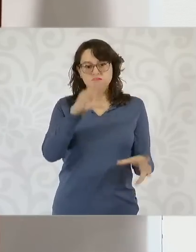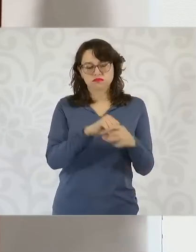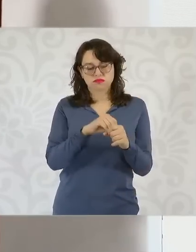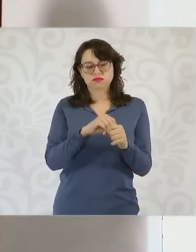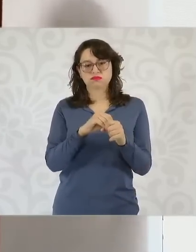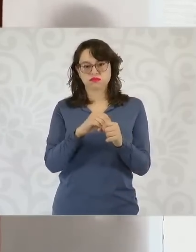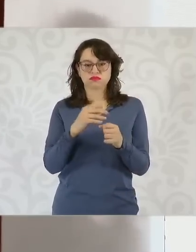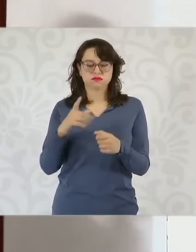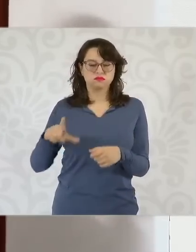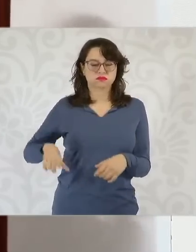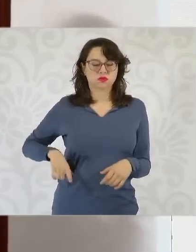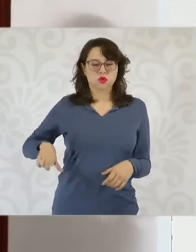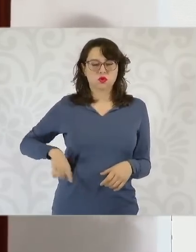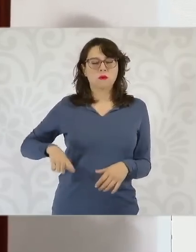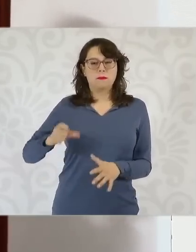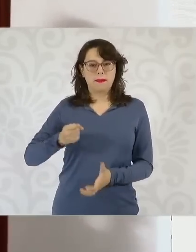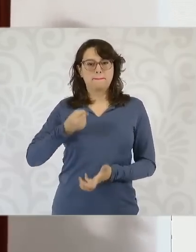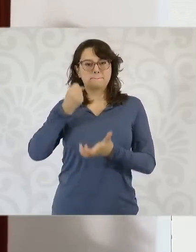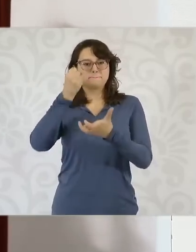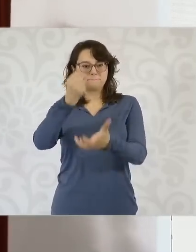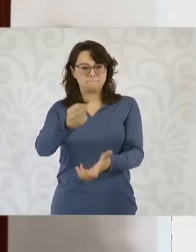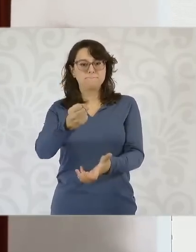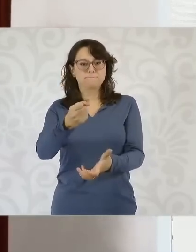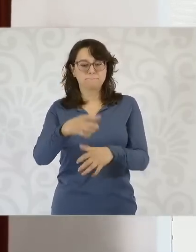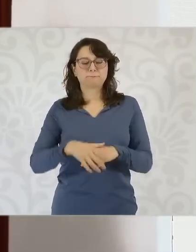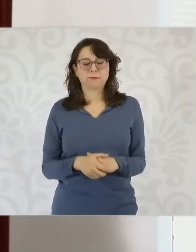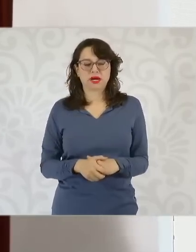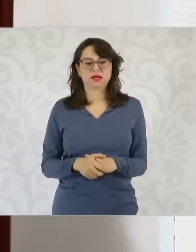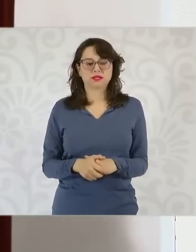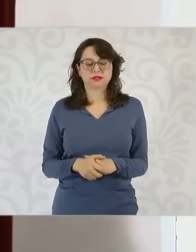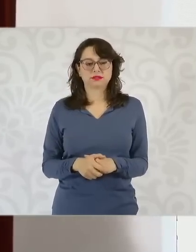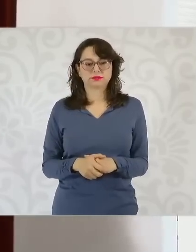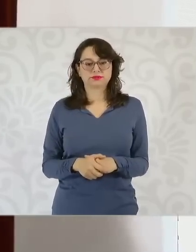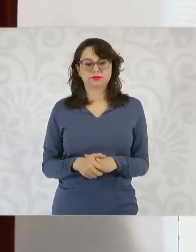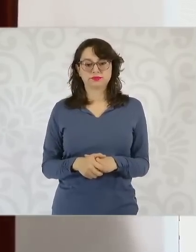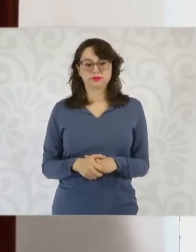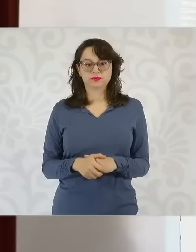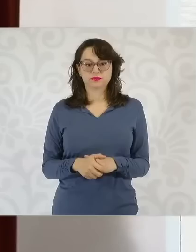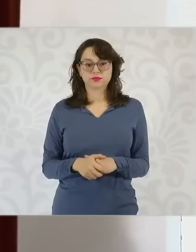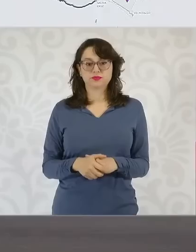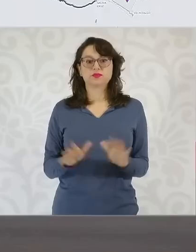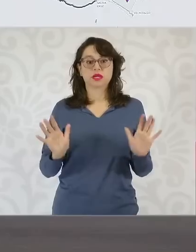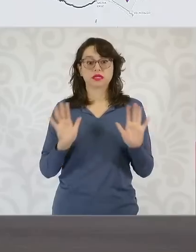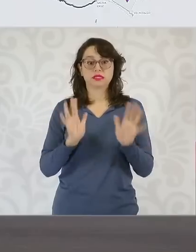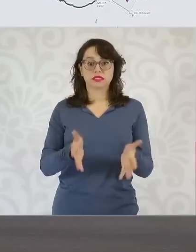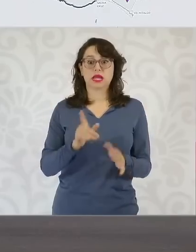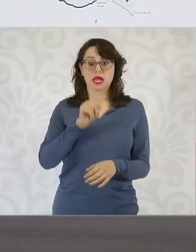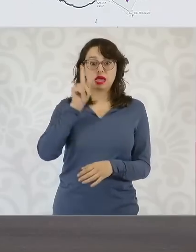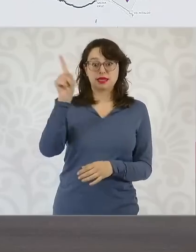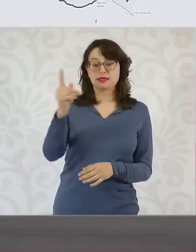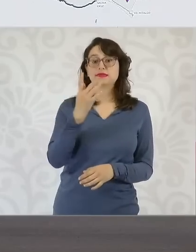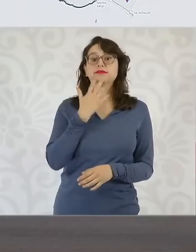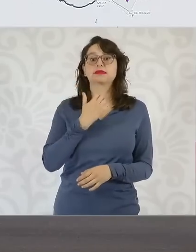del porcentaje y y que ya se hizo uno que es la tepi Compostela y que se ha utilizado también en